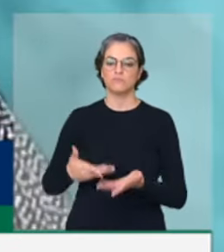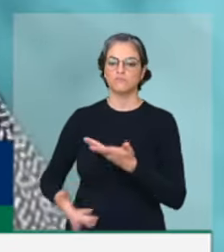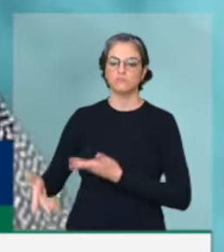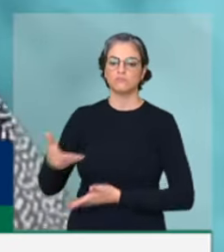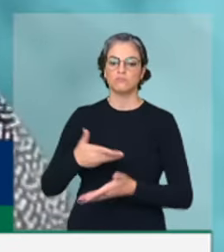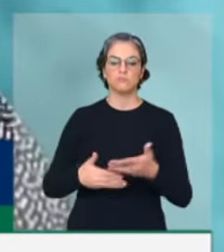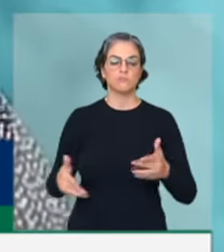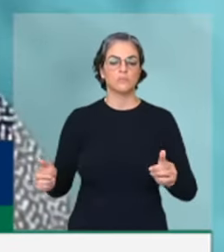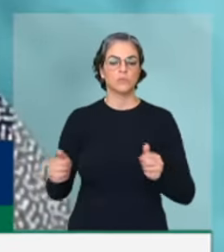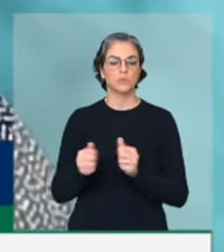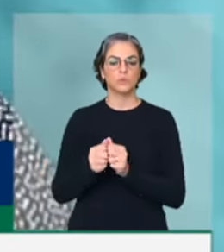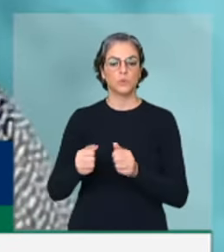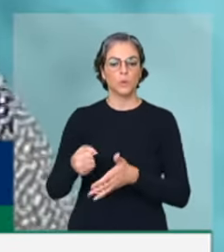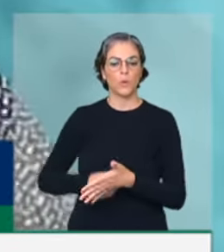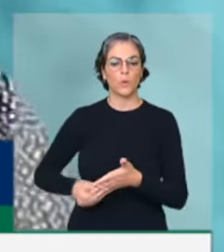CRISTÃOS.... ERRO DE ALGUNS ACHAR QUE É DIFERENTE.